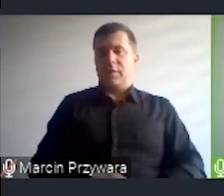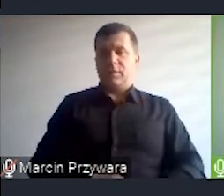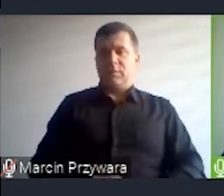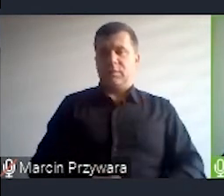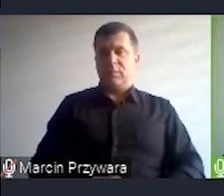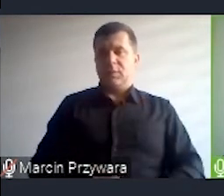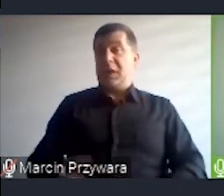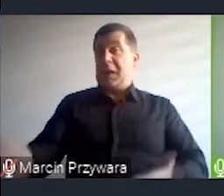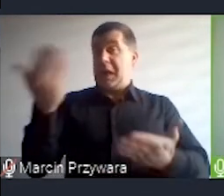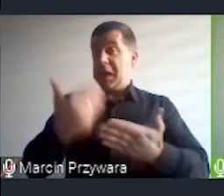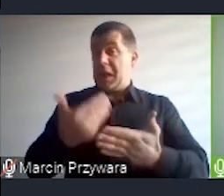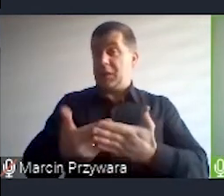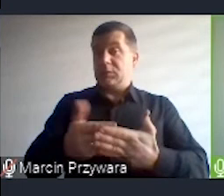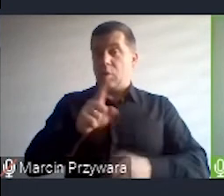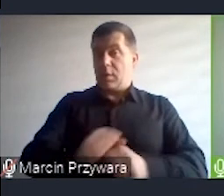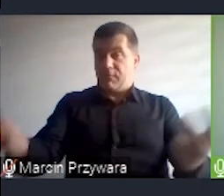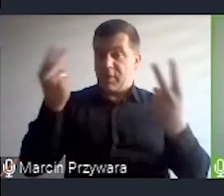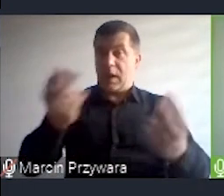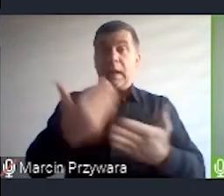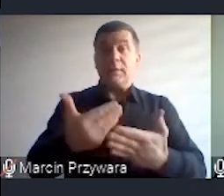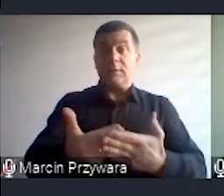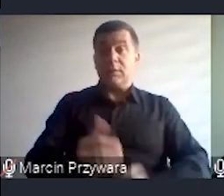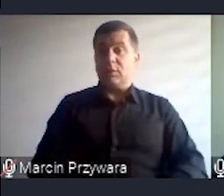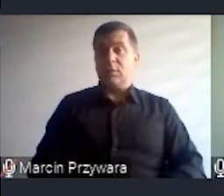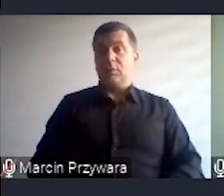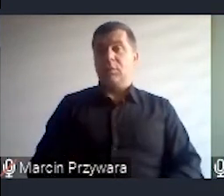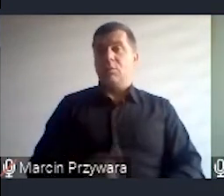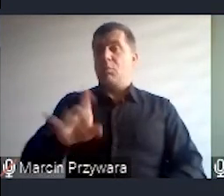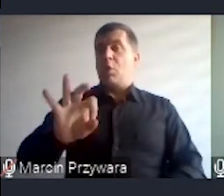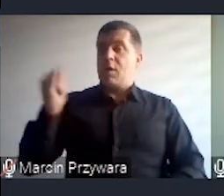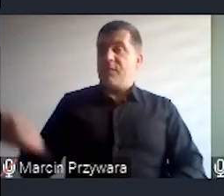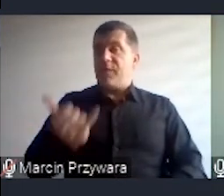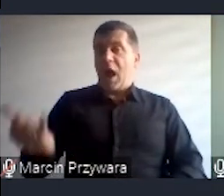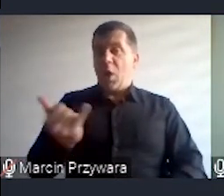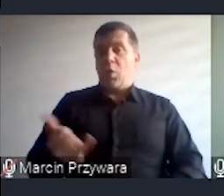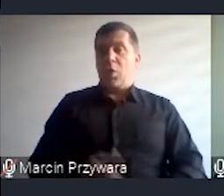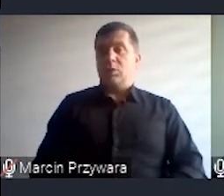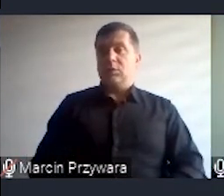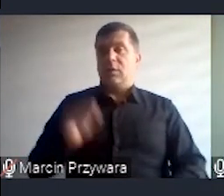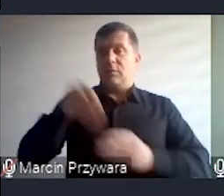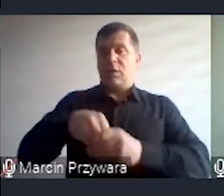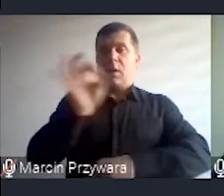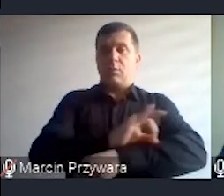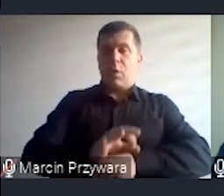Dlaczego on jest taki ważny? Bo trwałość w projektach infrastrukturalnych